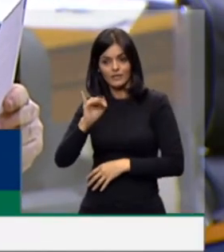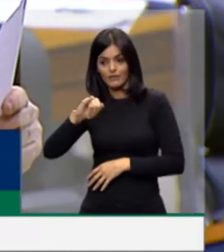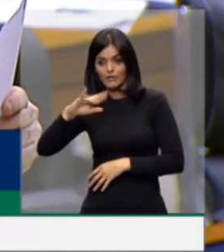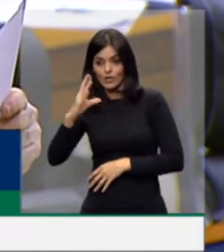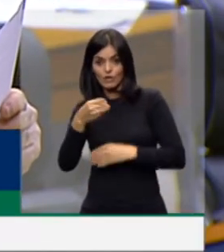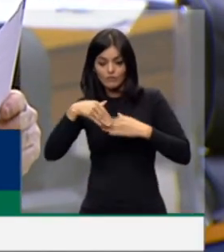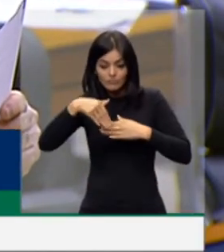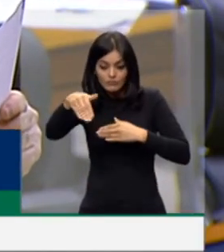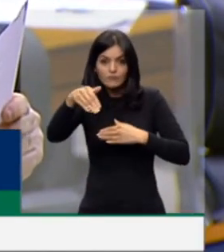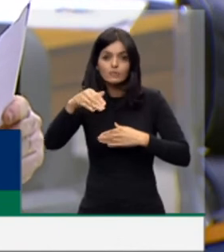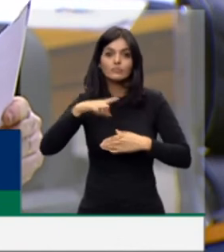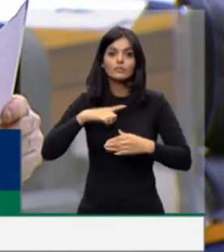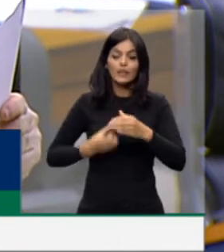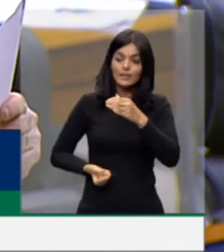SERTÃO, QUE É O COLÉGIO ESTADUAL LUISA VIANA FILHO,